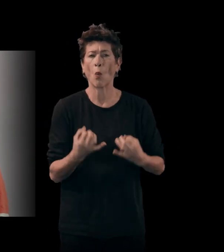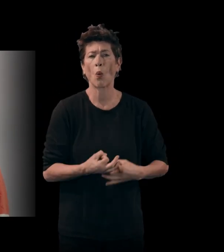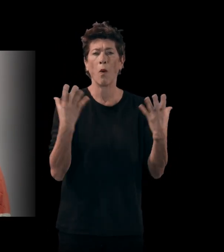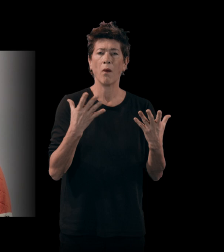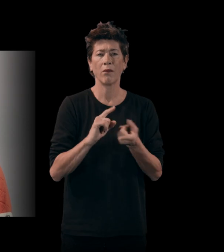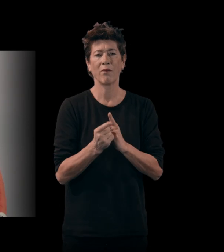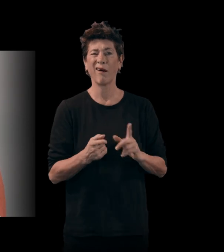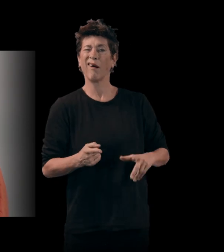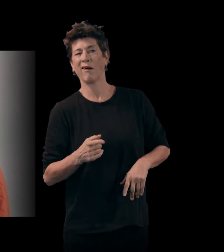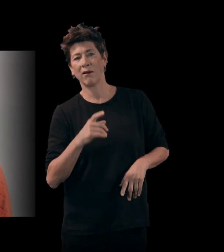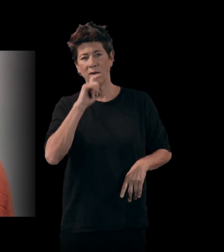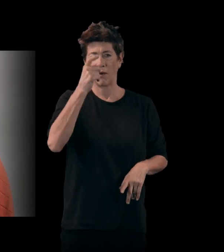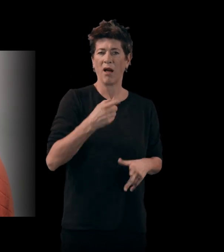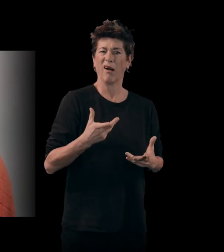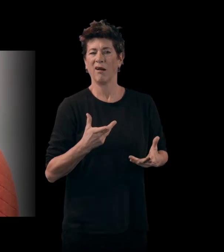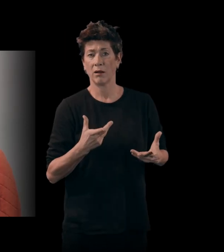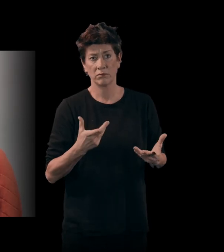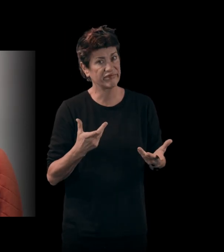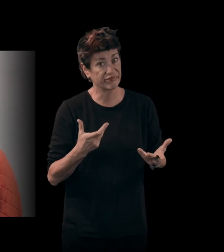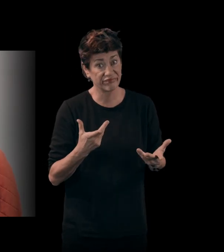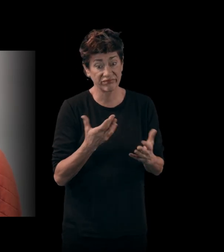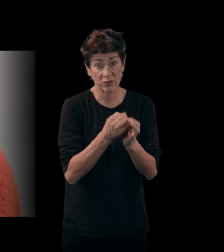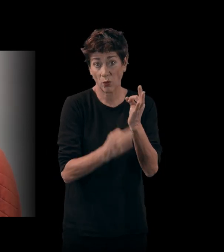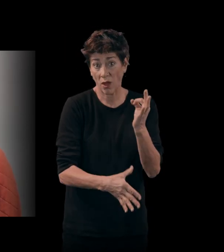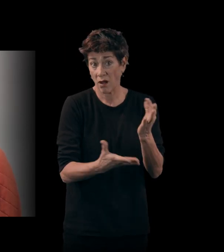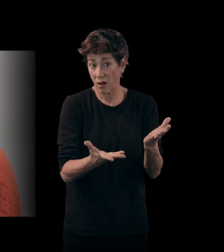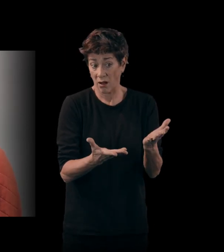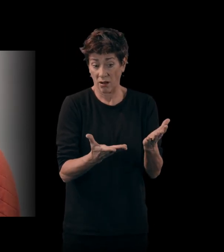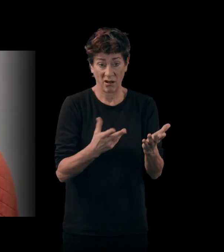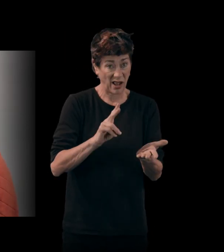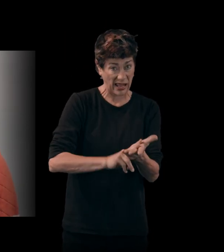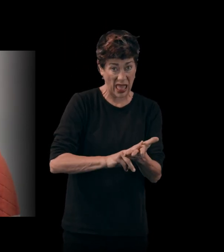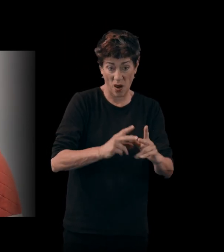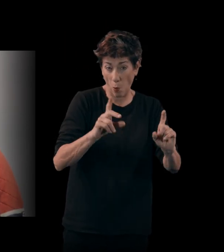malin et si je fais le malin, c’est au détriment du réel et de